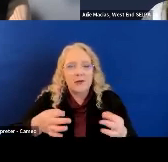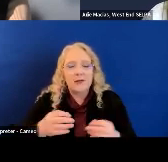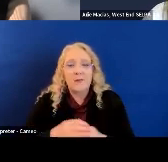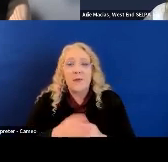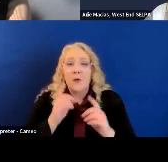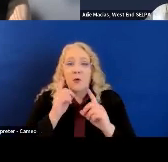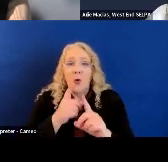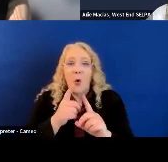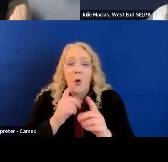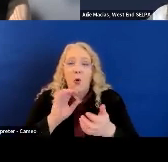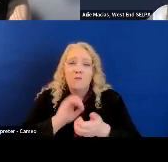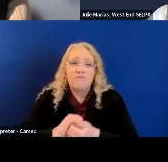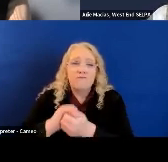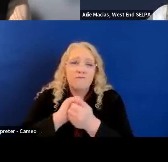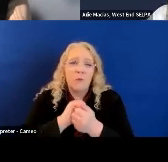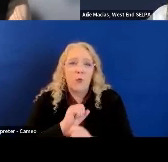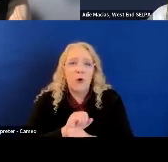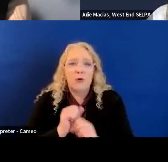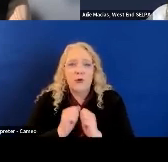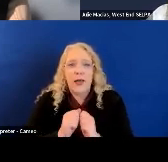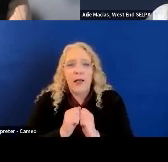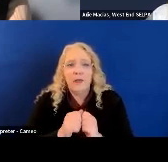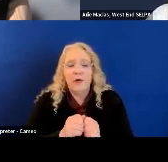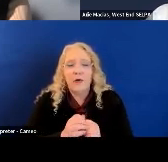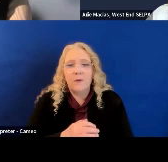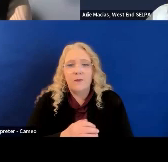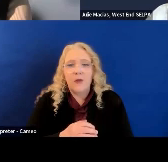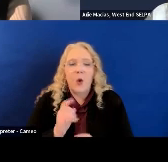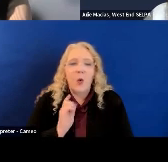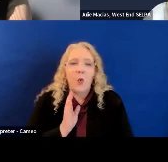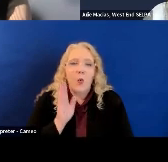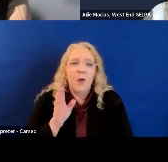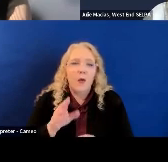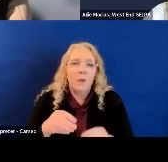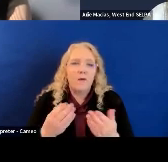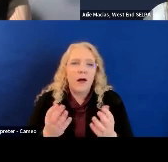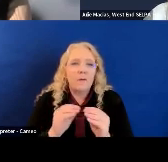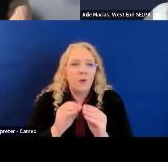juntos en el mejor interés de su hijo. Proporcionaremos más información sobre estas